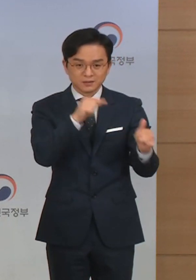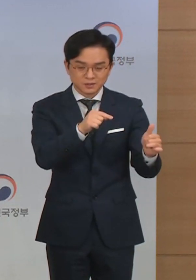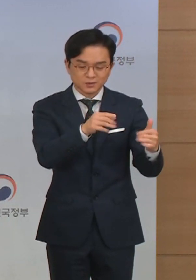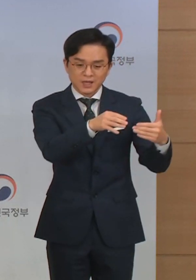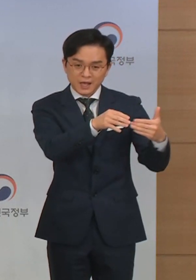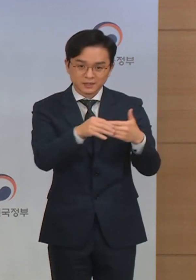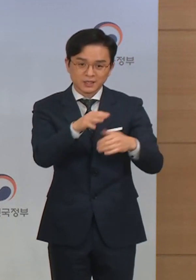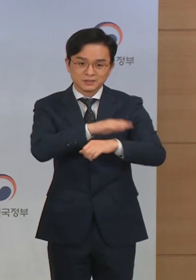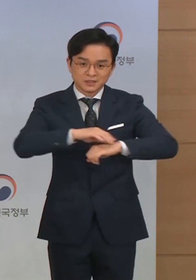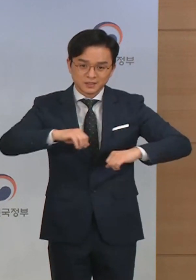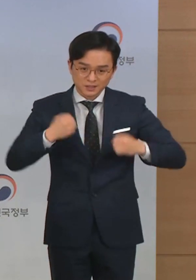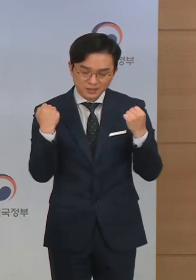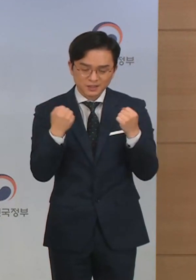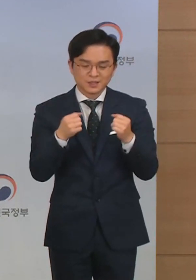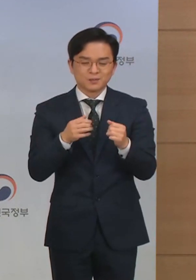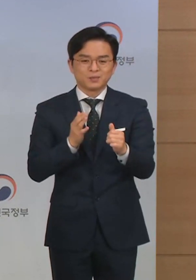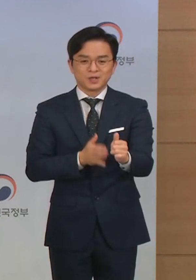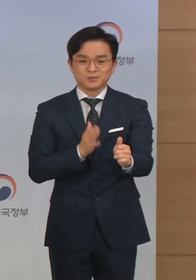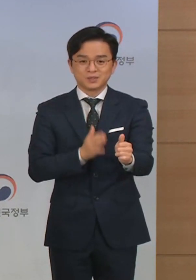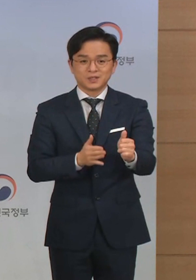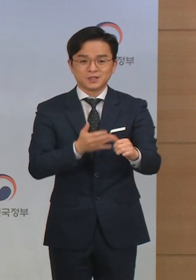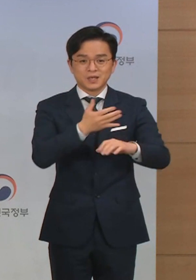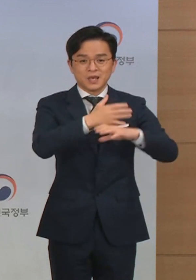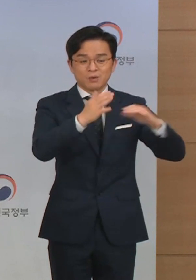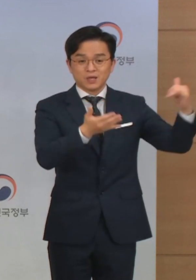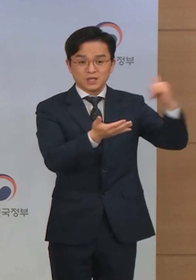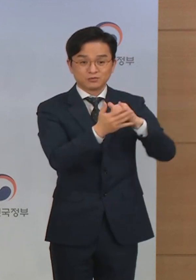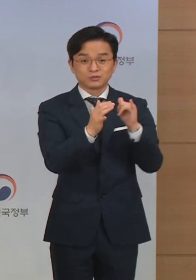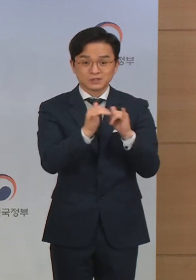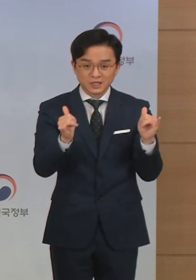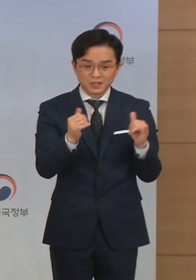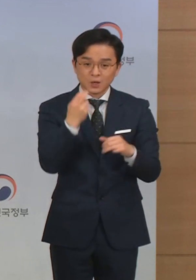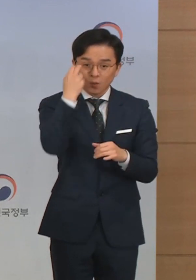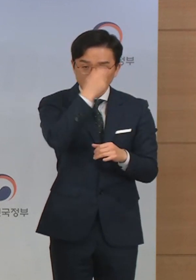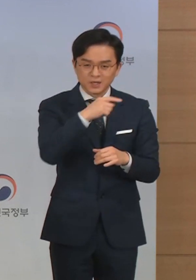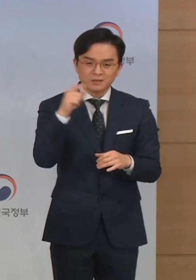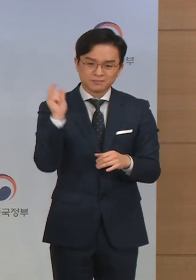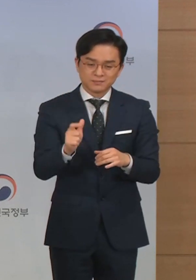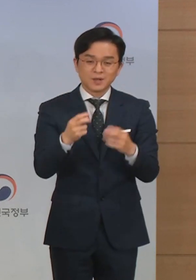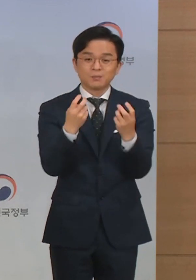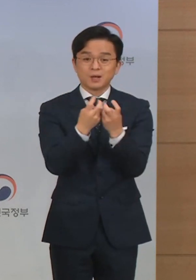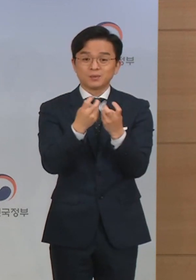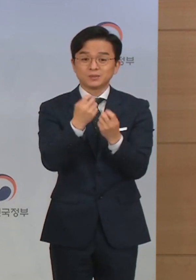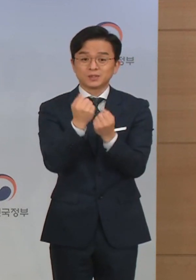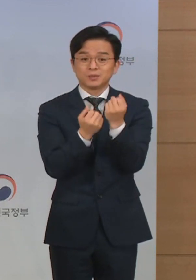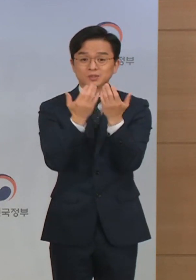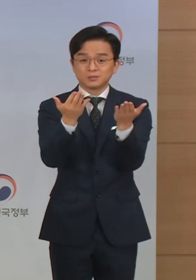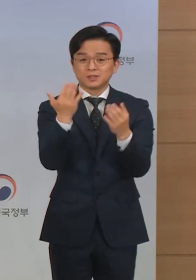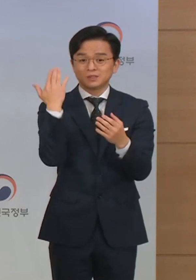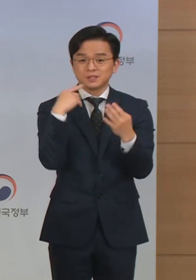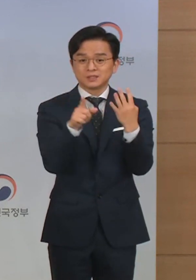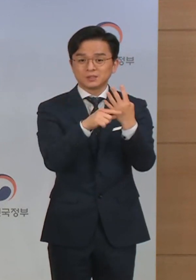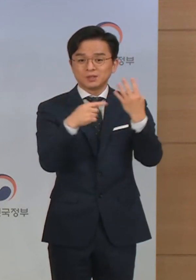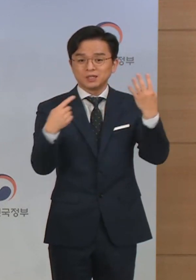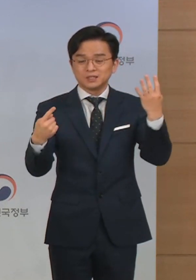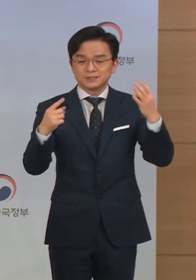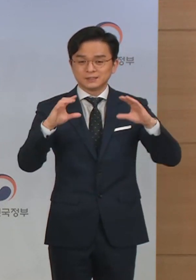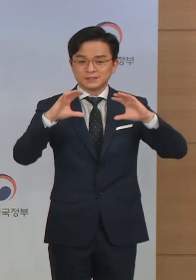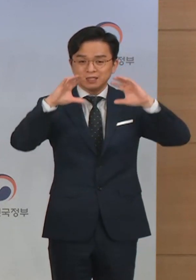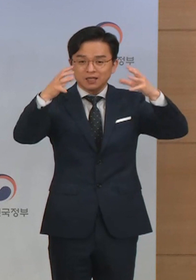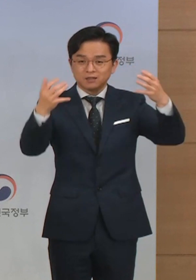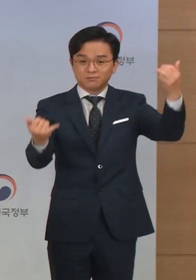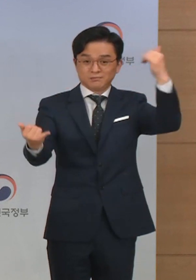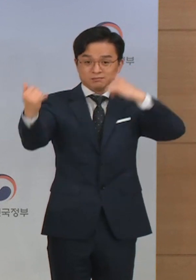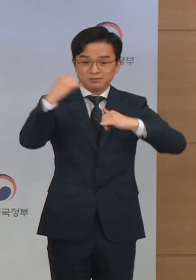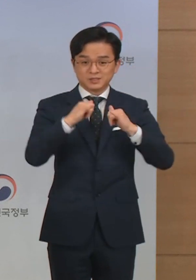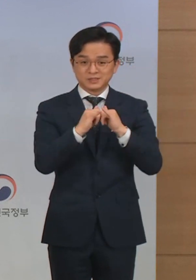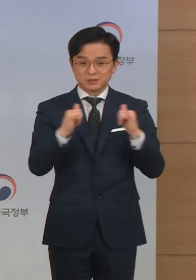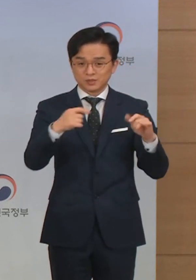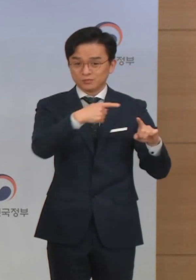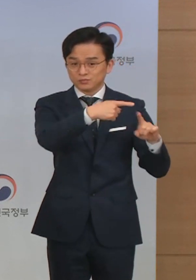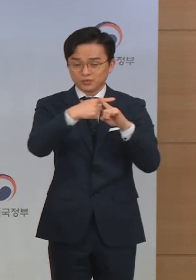해 입국 자가 경리 이탈자 관리 강화 방안에 대해 설명드리겠습니다 지난 4월 1일 전세계 입국자 를 대상으로 의무적인 경리가 확대되었고